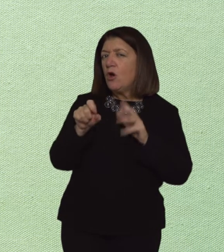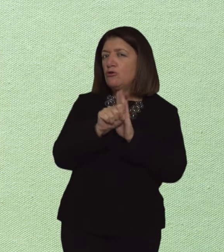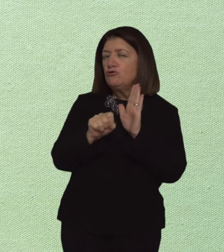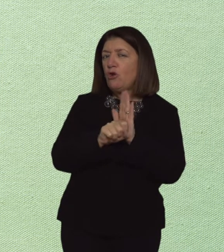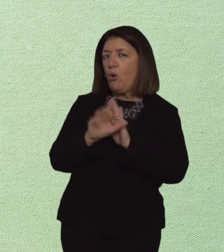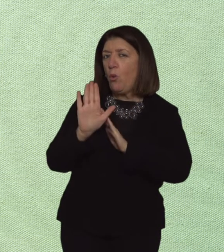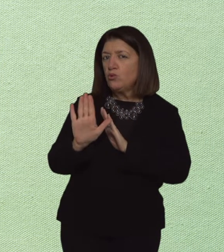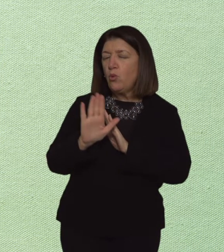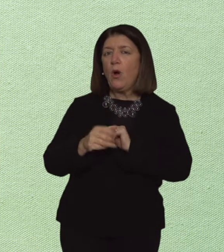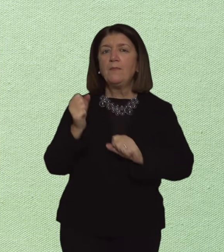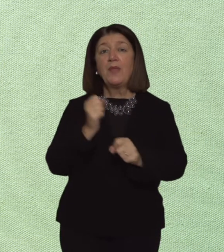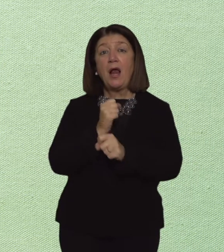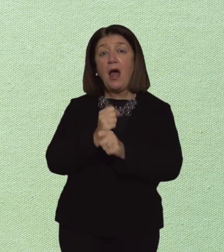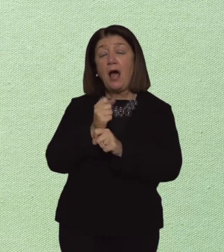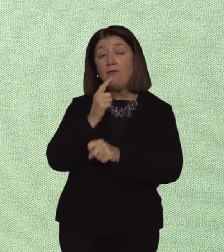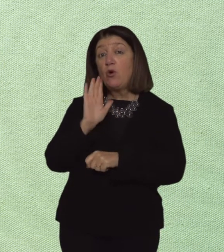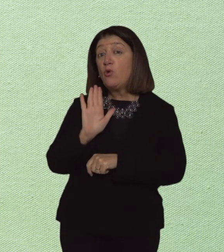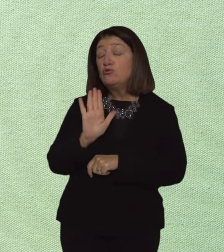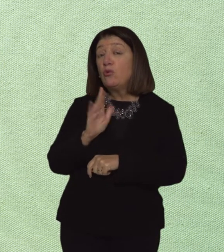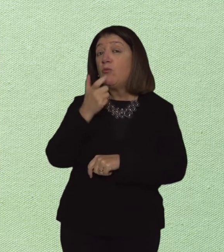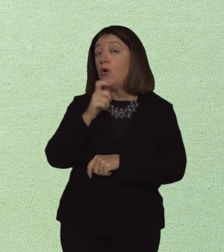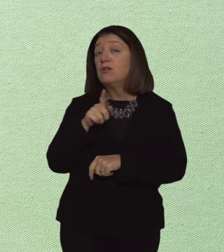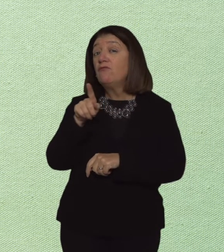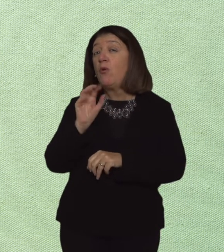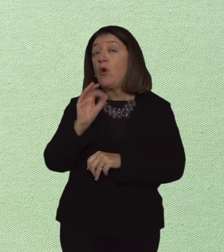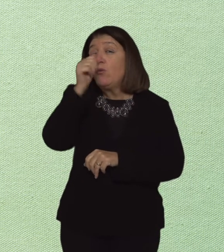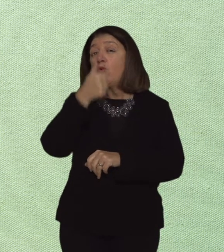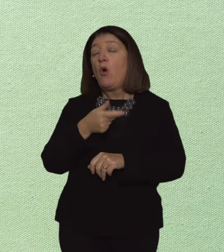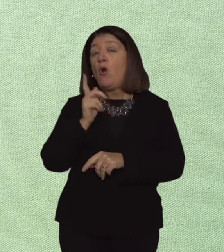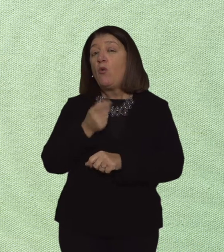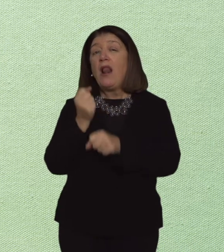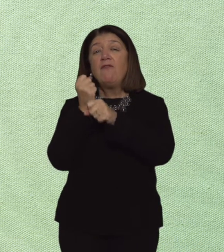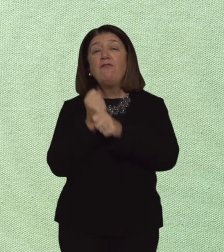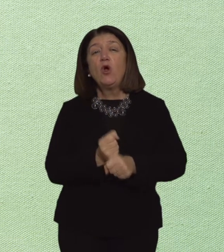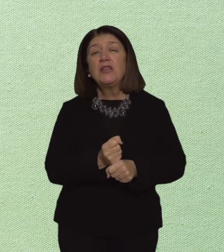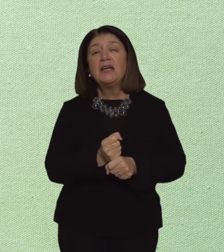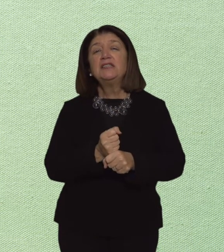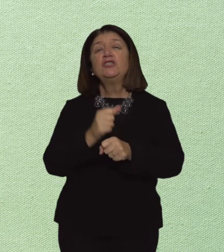lui è direttore della fondazione Vittorio Dan Segre, al quale subito chiediamo un attimino